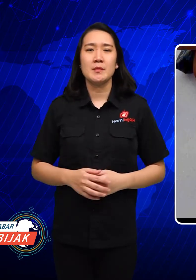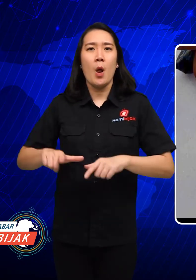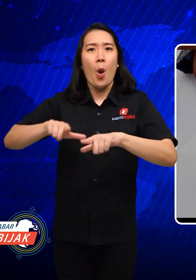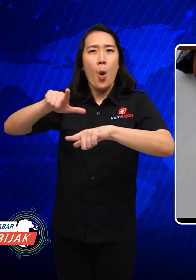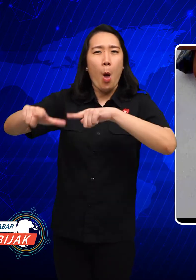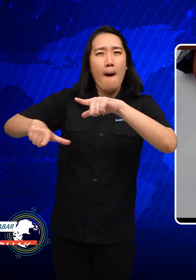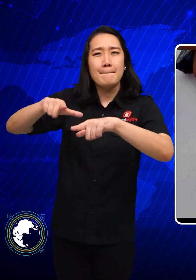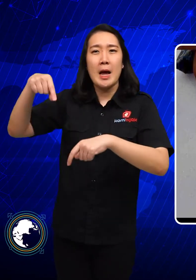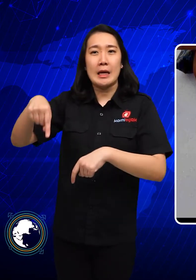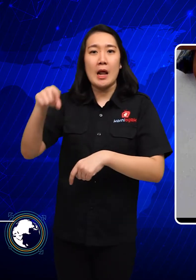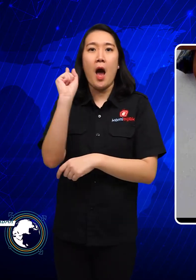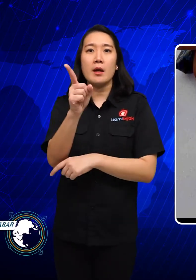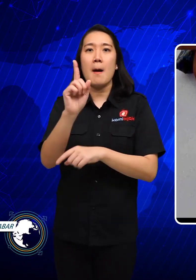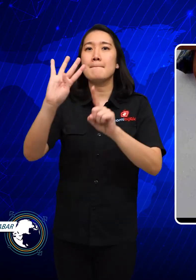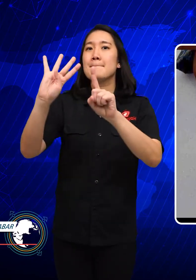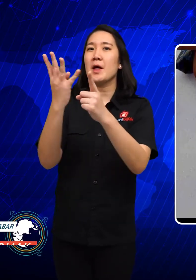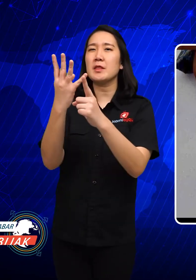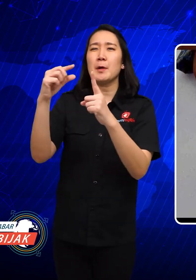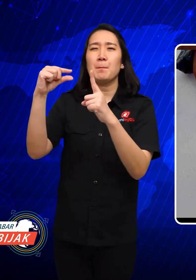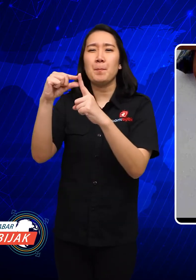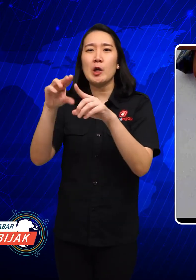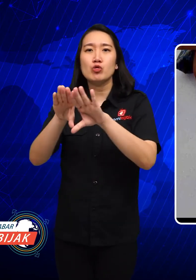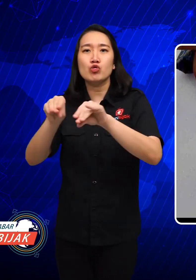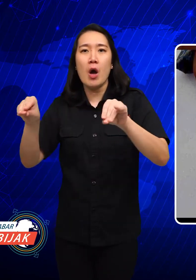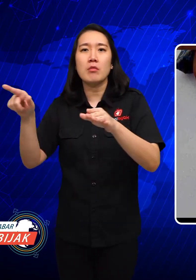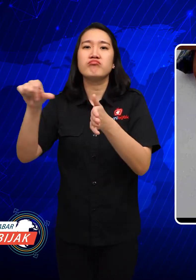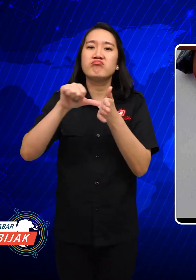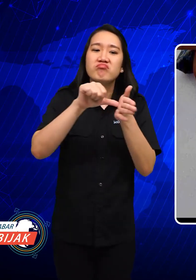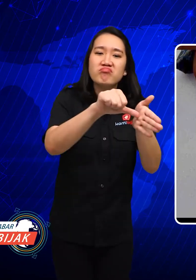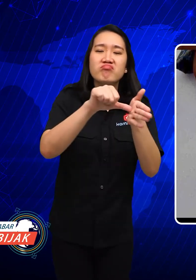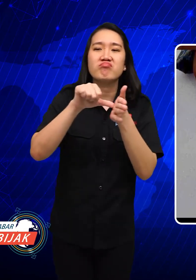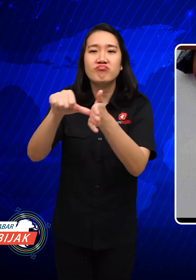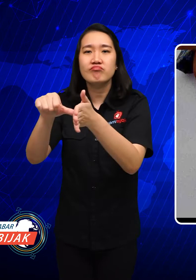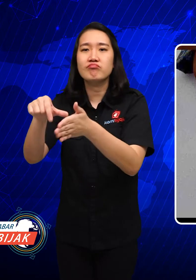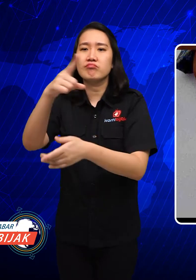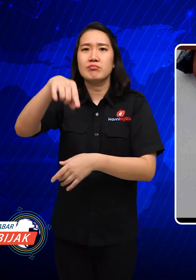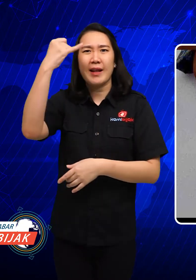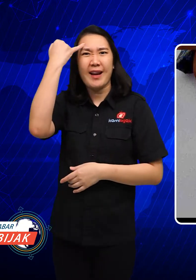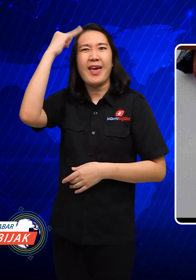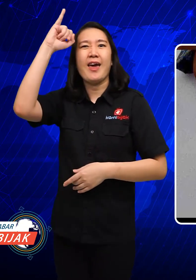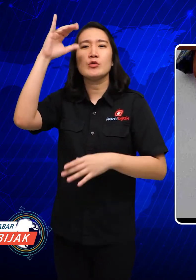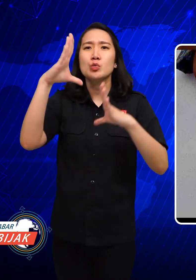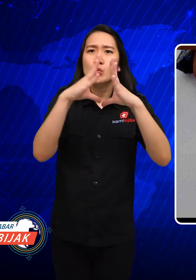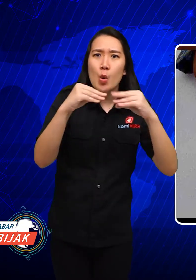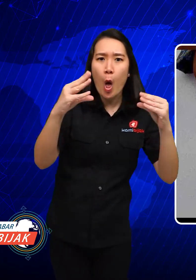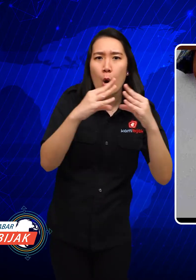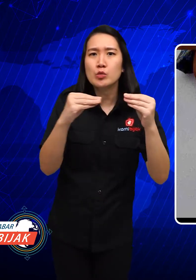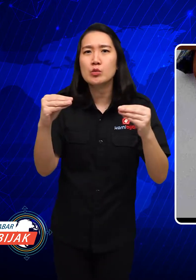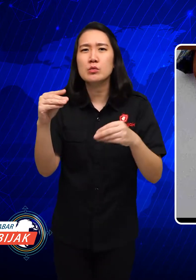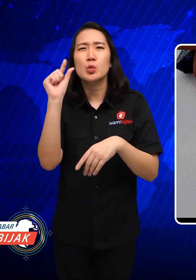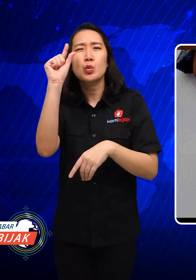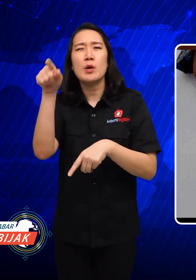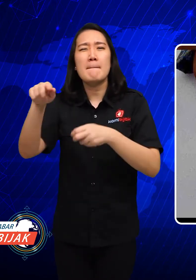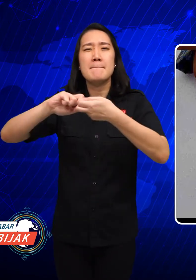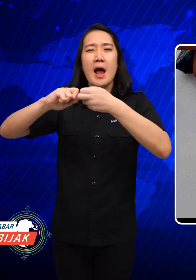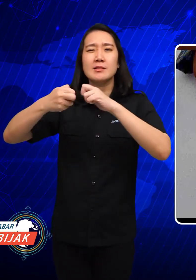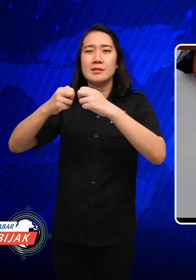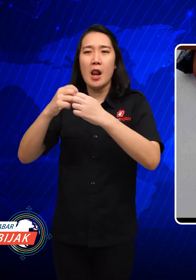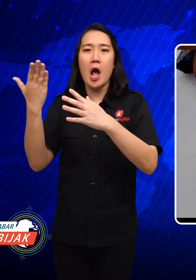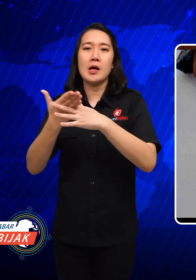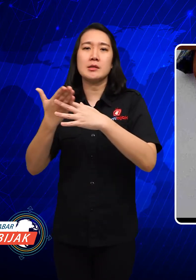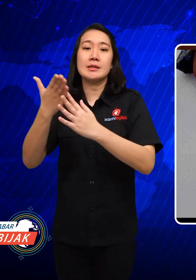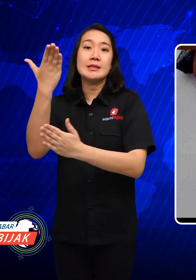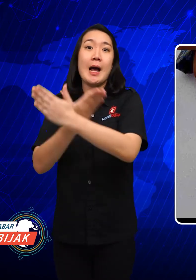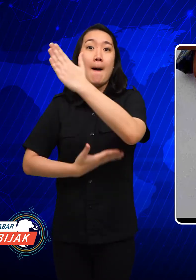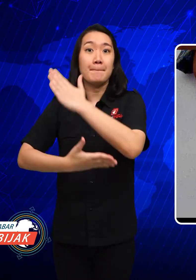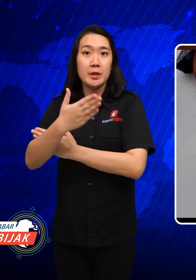Lomba ini ada 14 perusahaan yang membantu cari solusi untuk masalah akses Disabilitas,